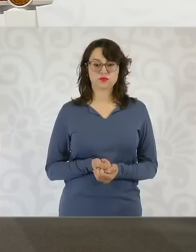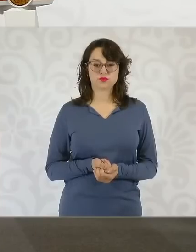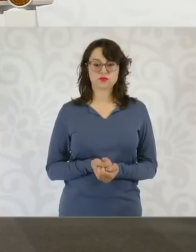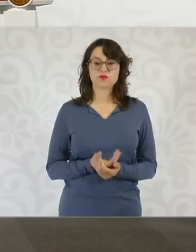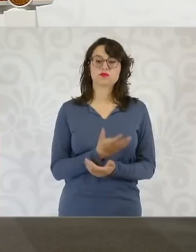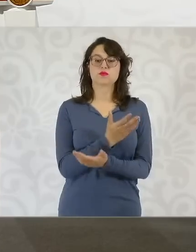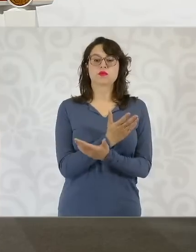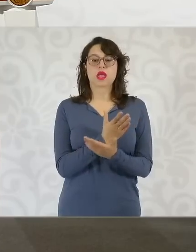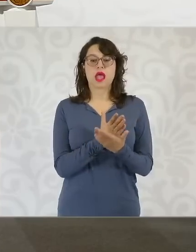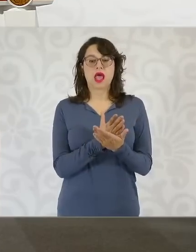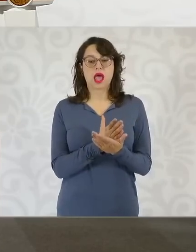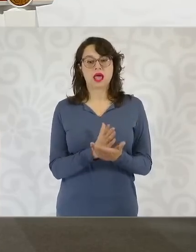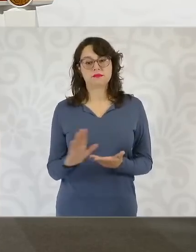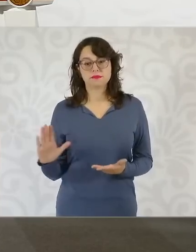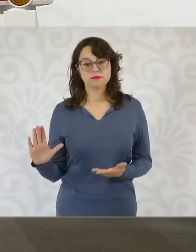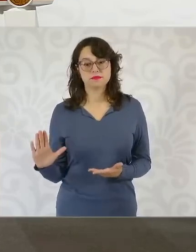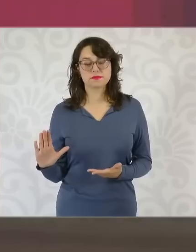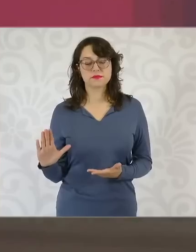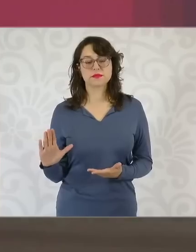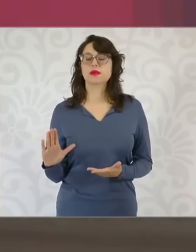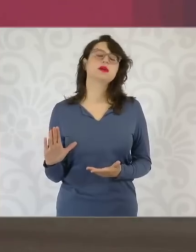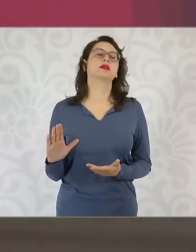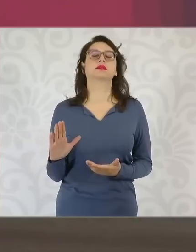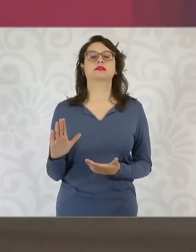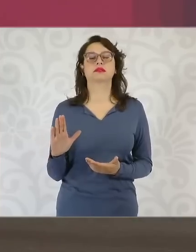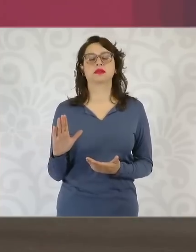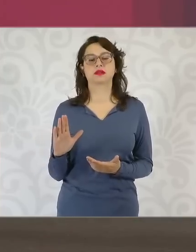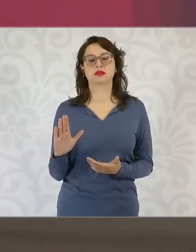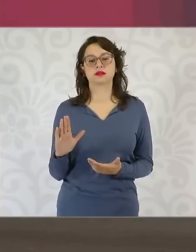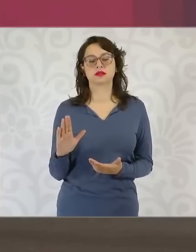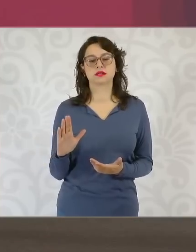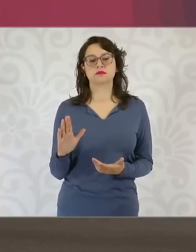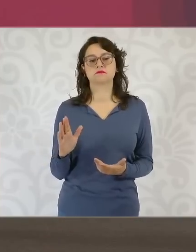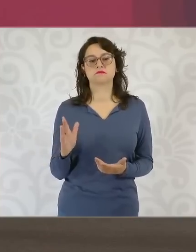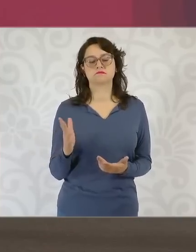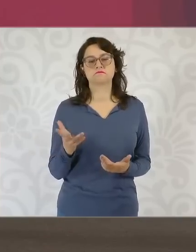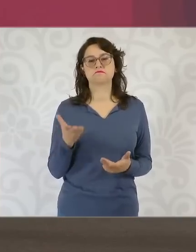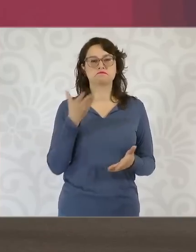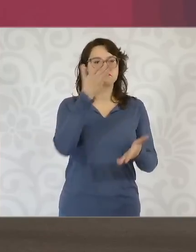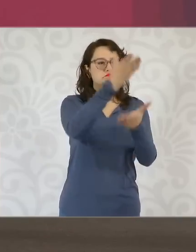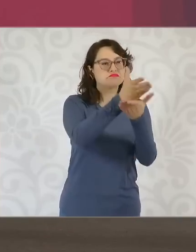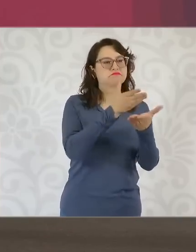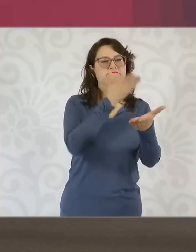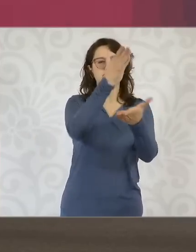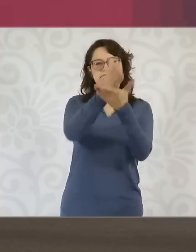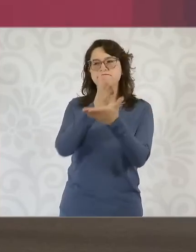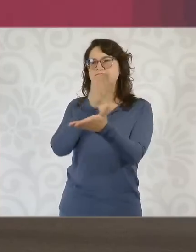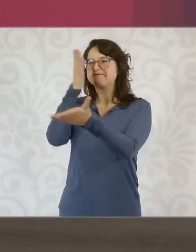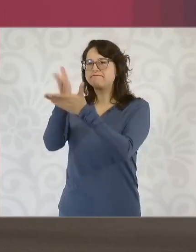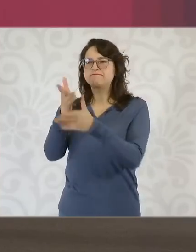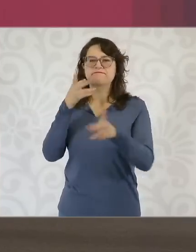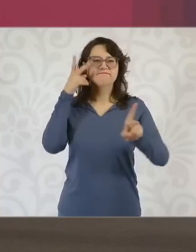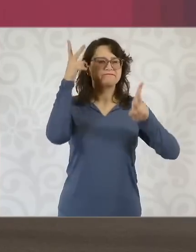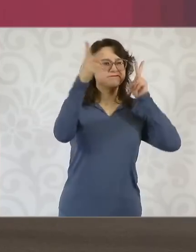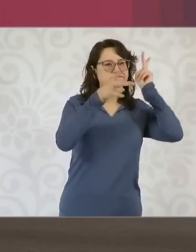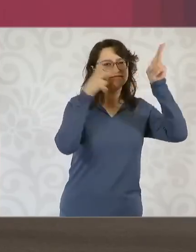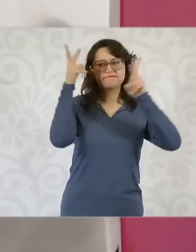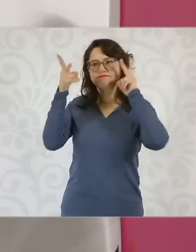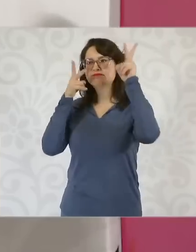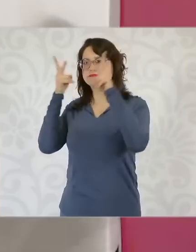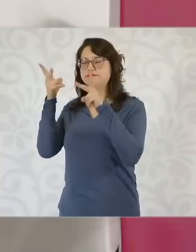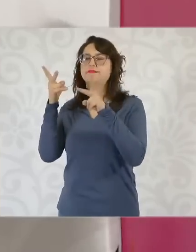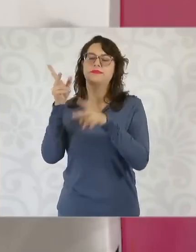a esto y a partir de recorridos en territorio traemos programas carreteros específicos como